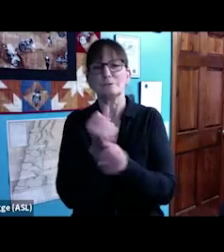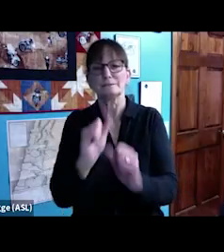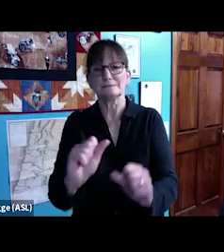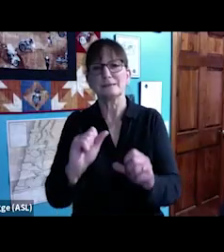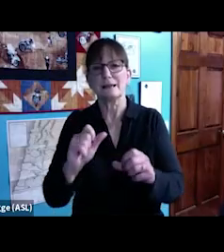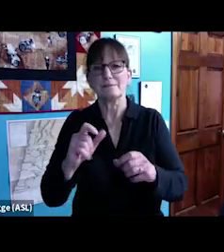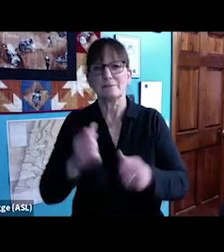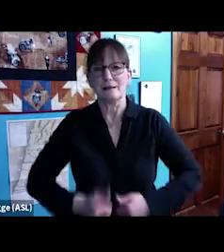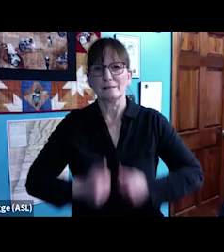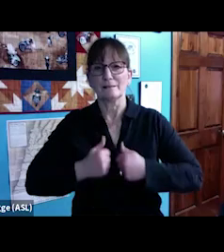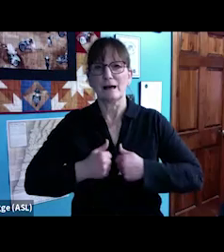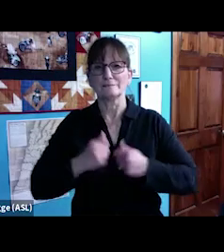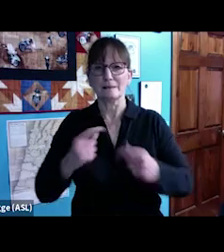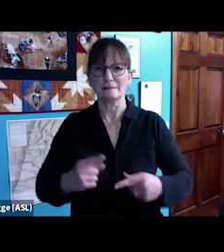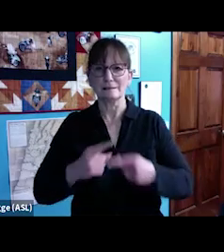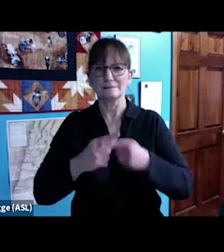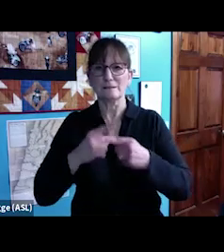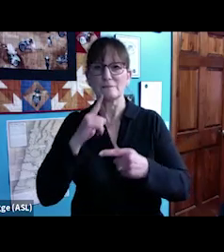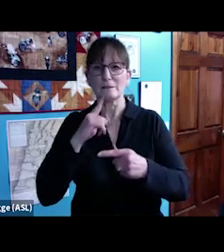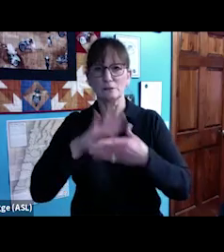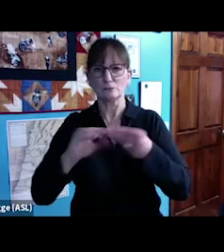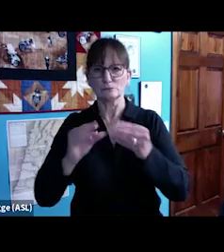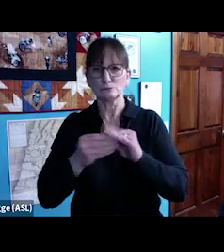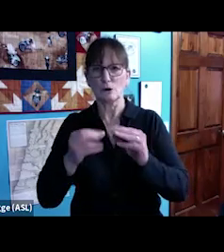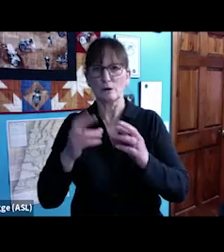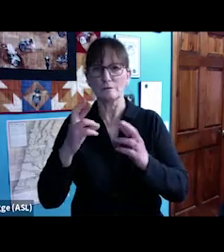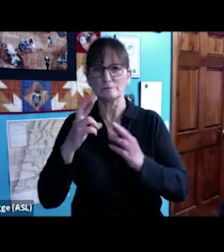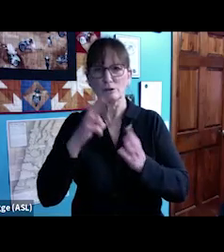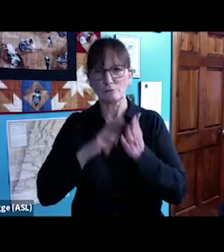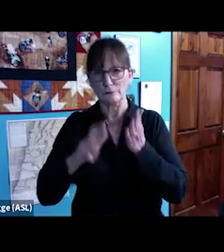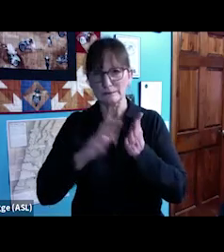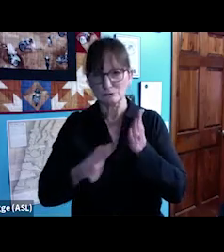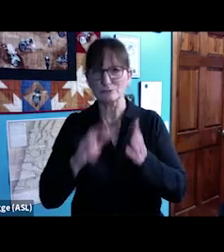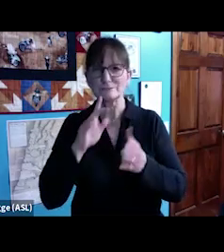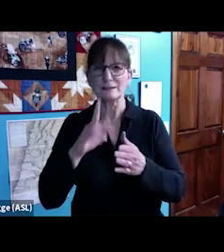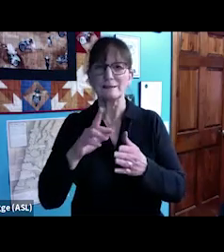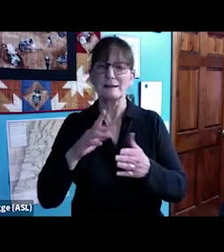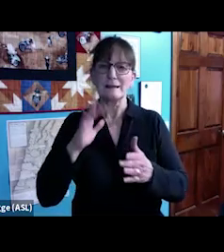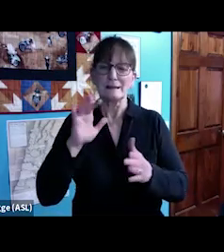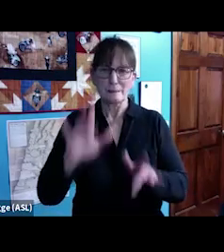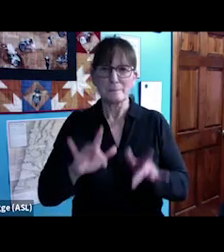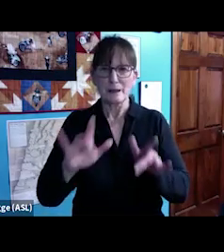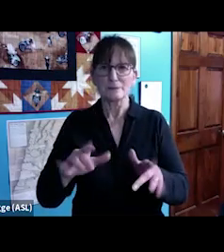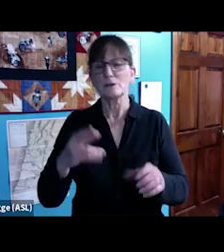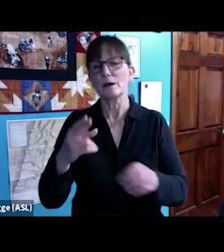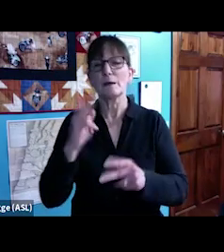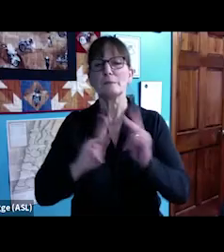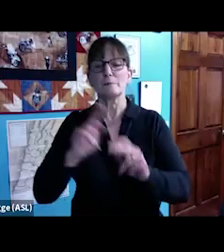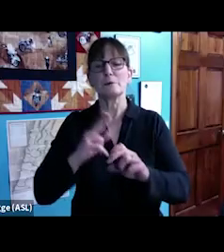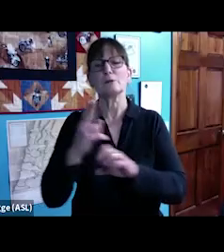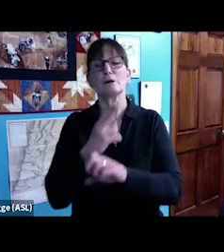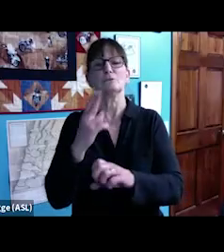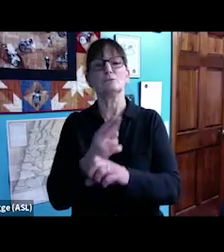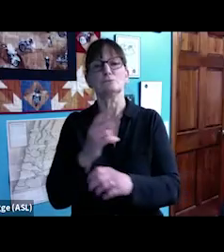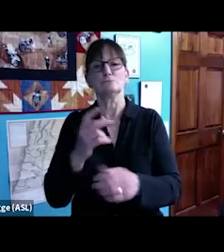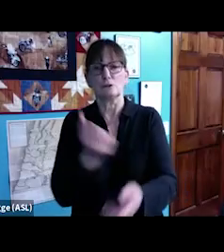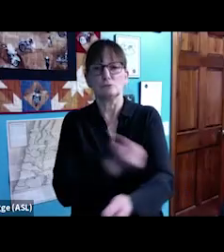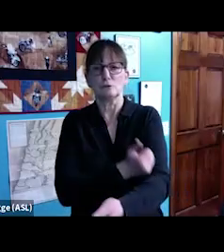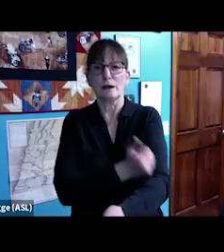dónde nacieron a veces. Dicho esto, es muy importante revisar y verificar que toda la información sea precisa